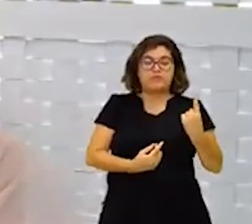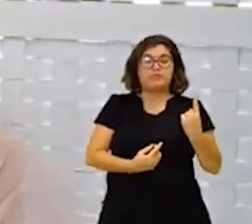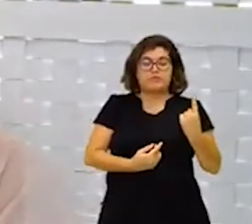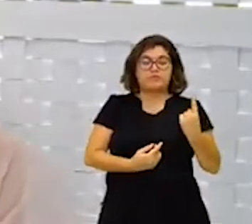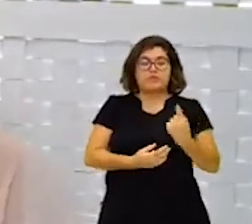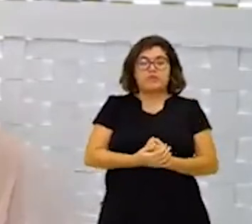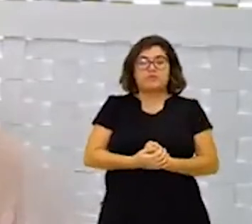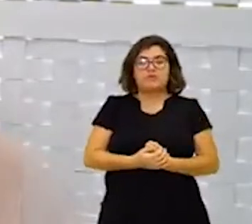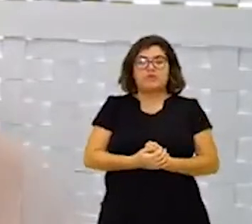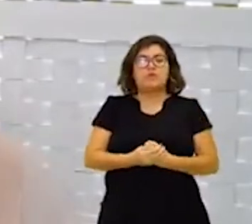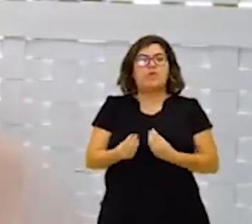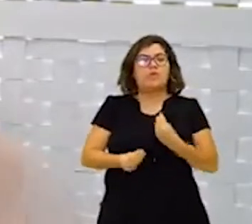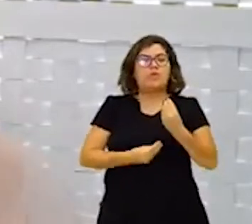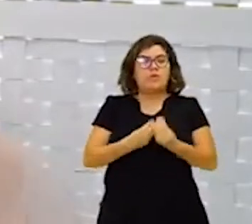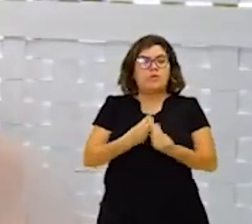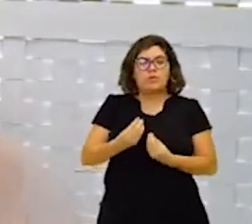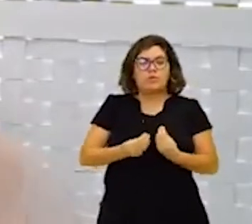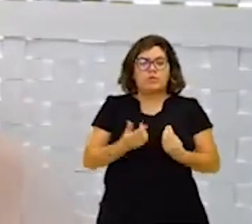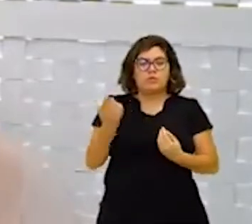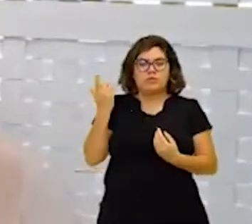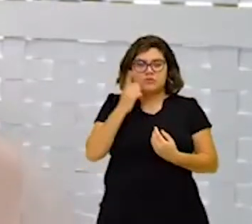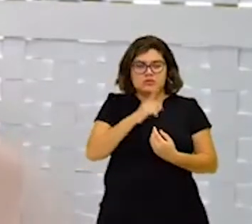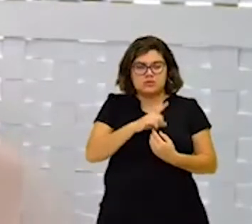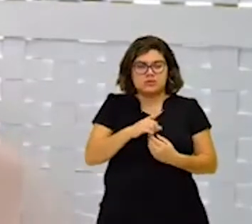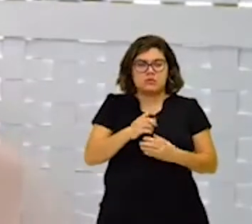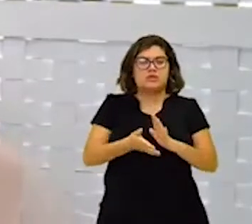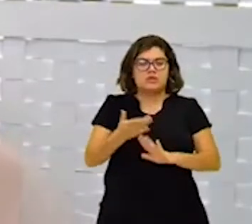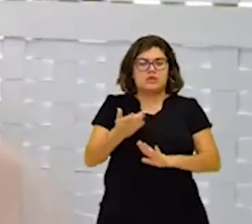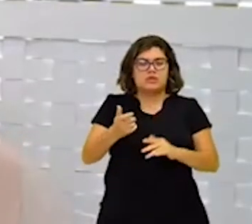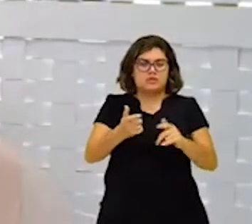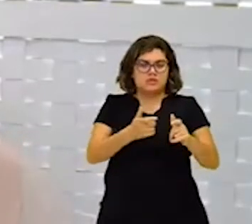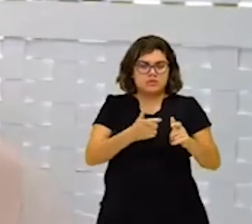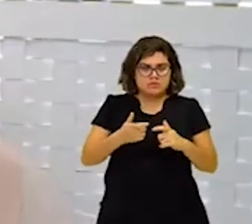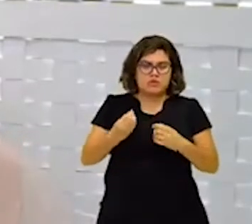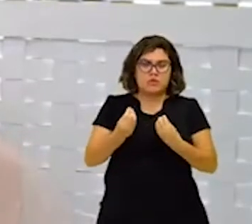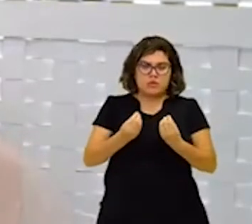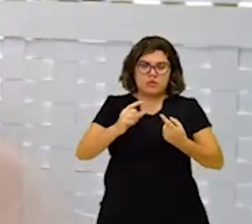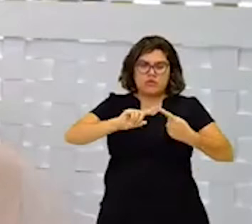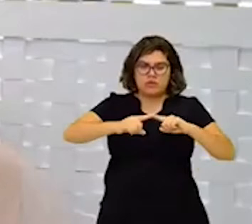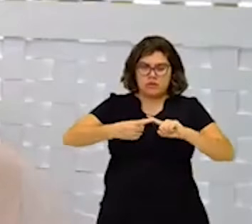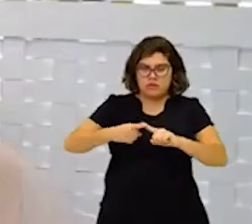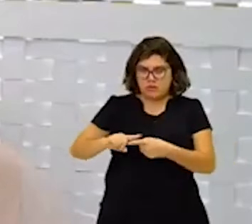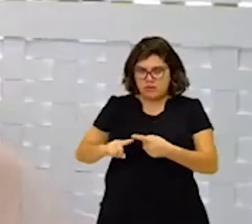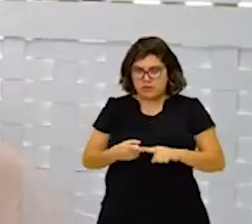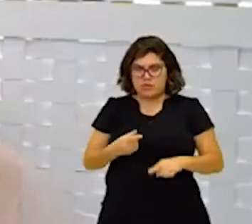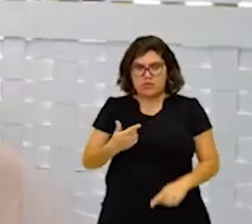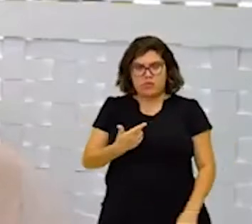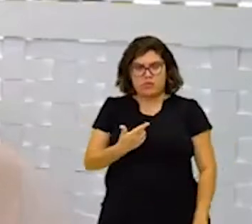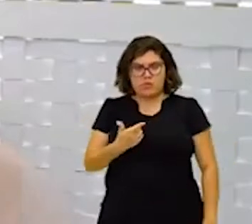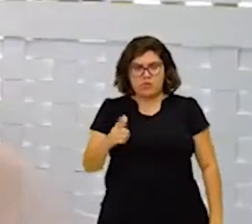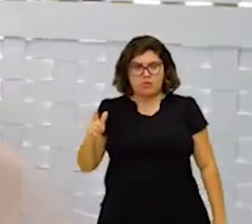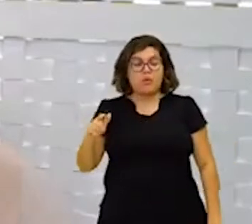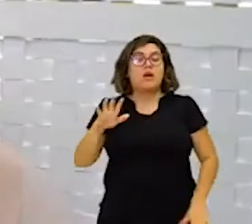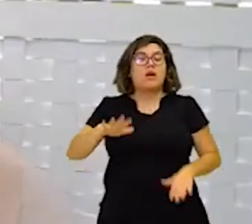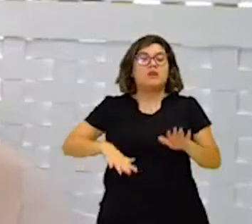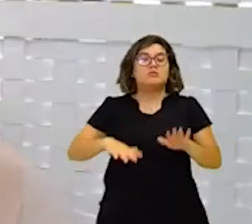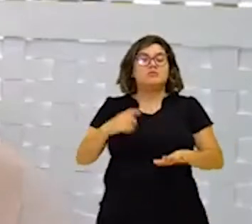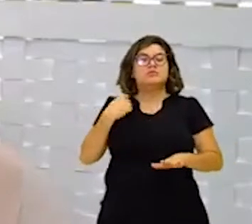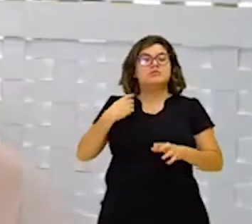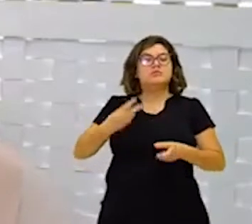sair desses Passos como fazer outras articulações que muitas vezes eu vejo eu não quis já foi